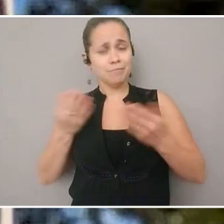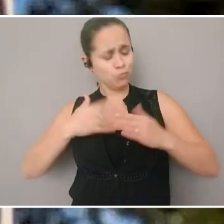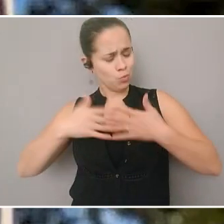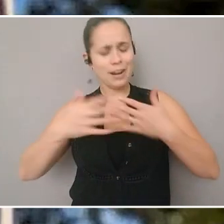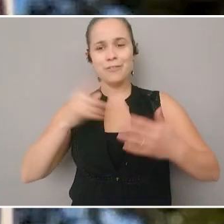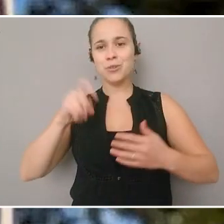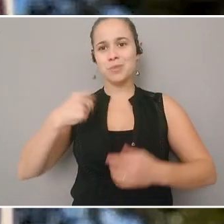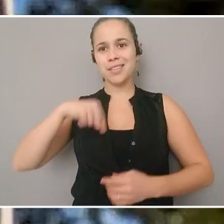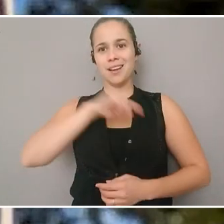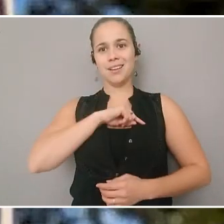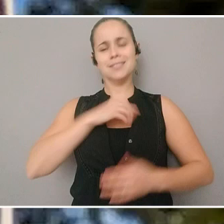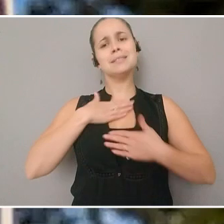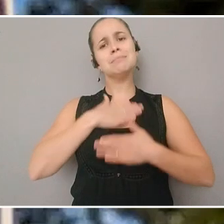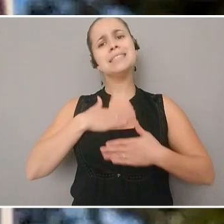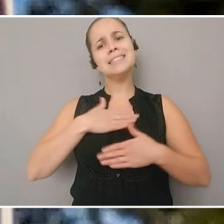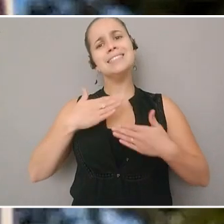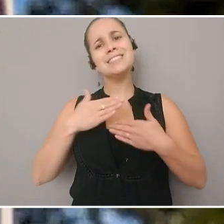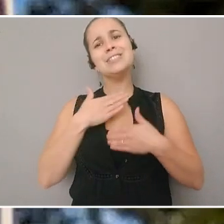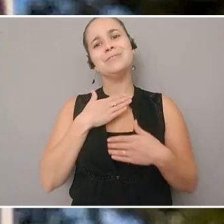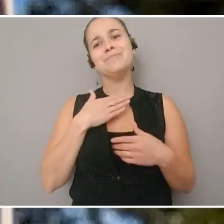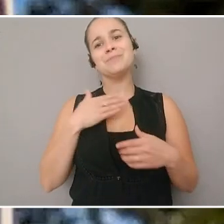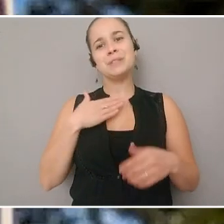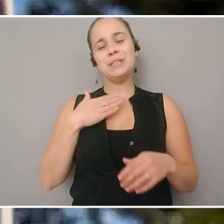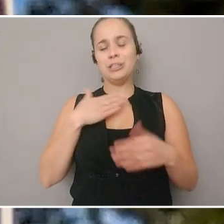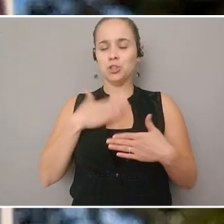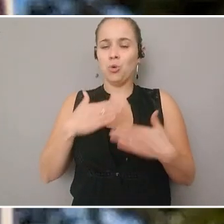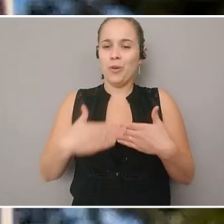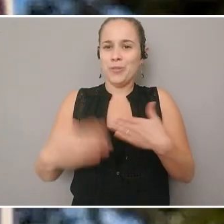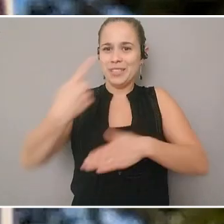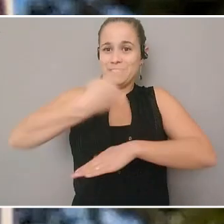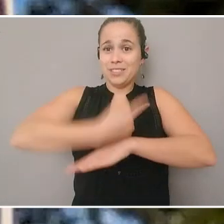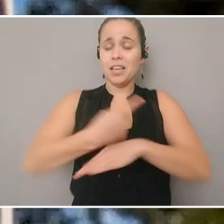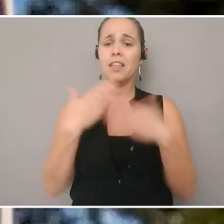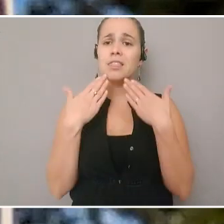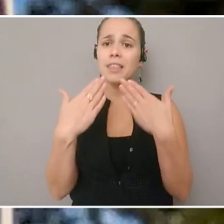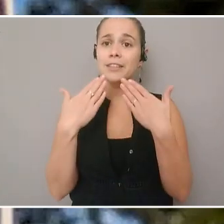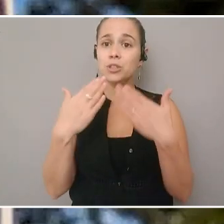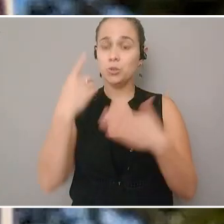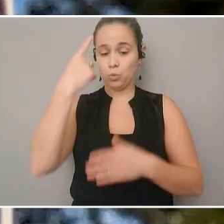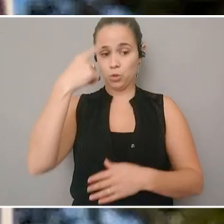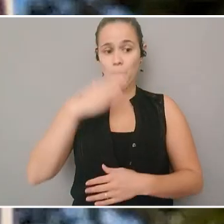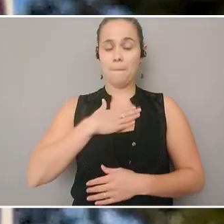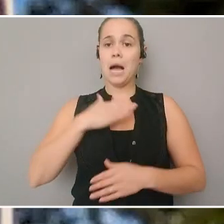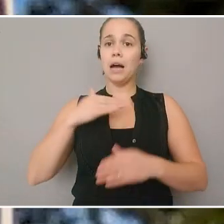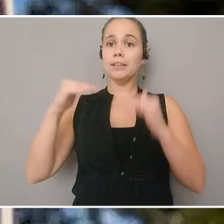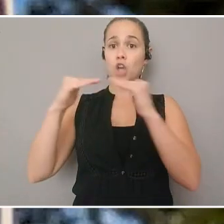disfruten el resto de este día. Gracias a